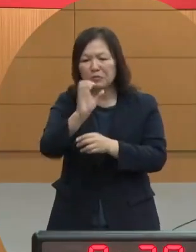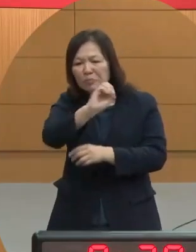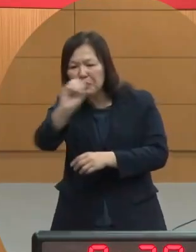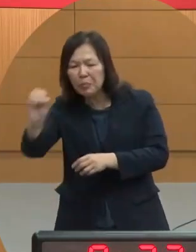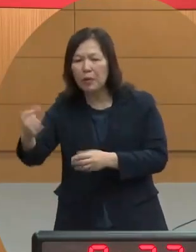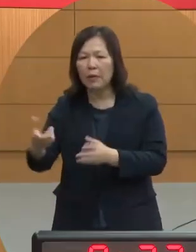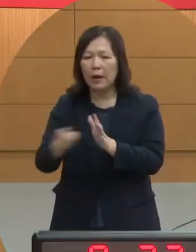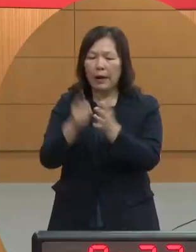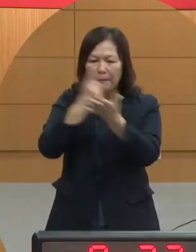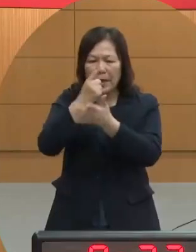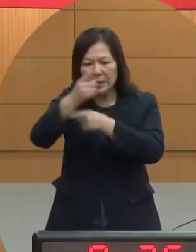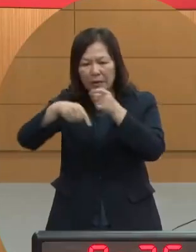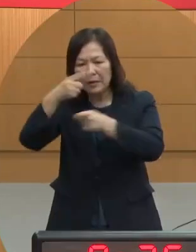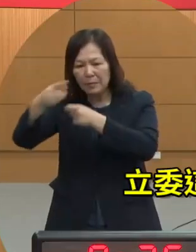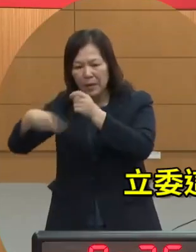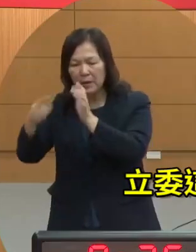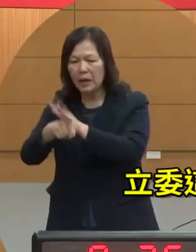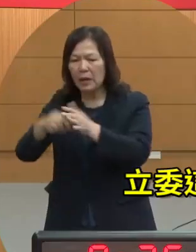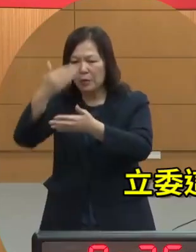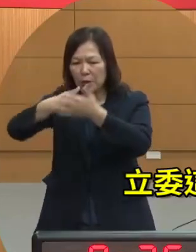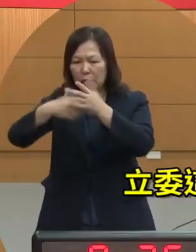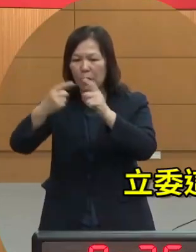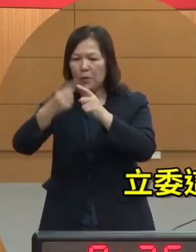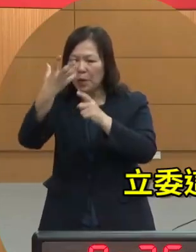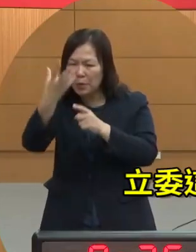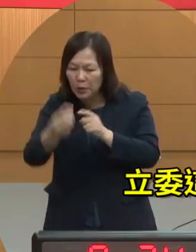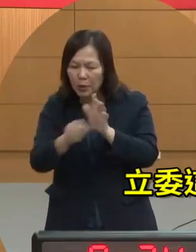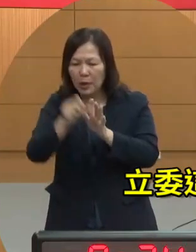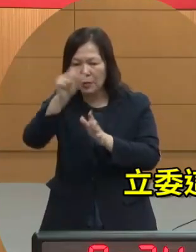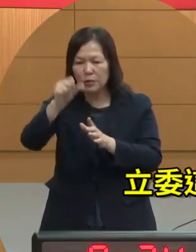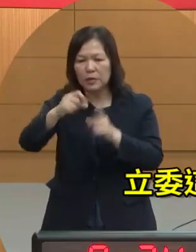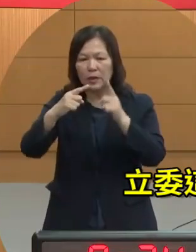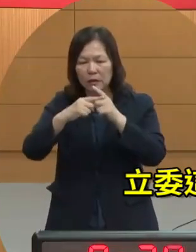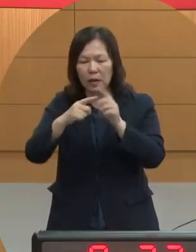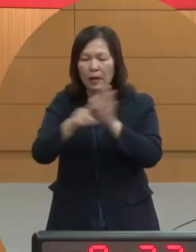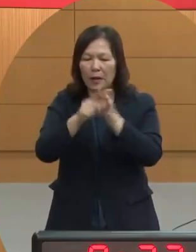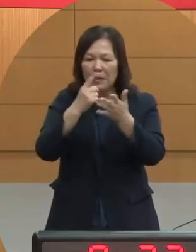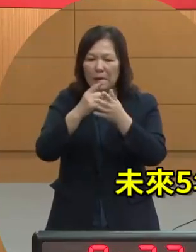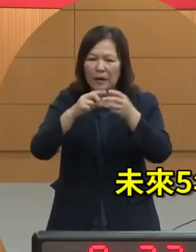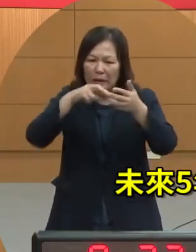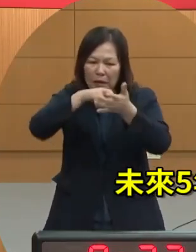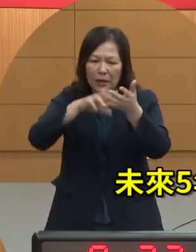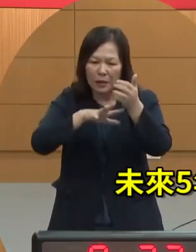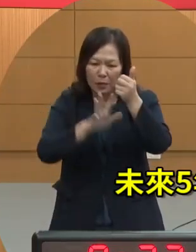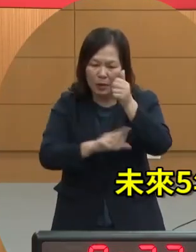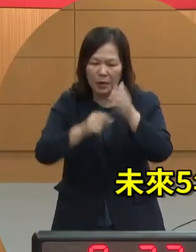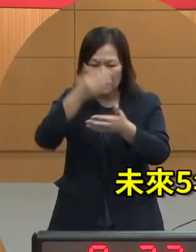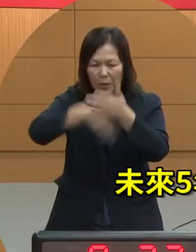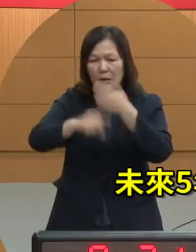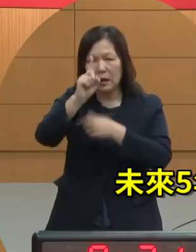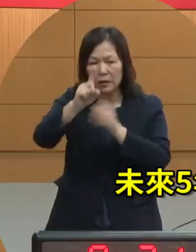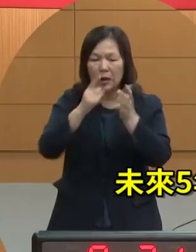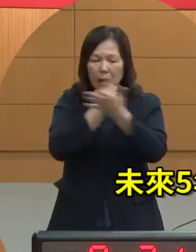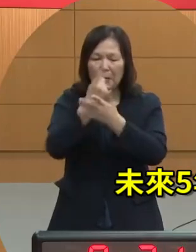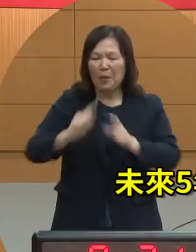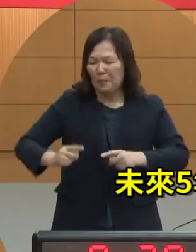每年減少5000人 立委這次少一席 大家就吵起來 未來5年之後 會少十二席的議員